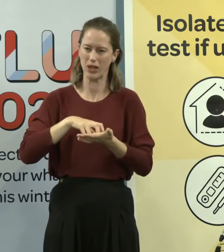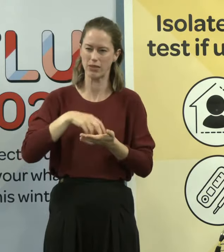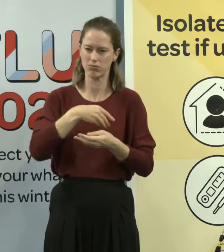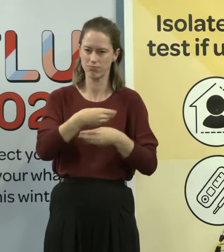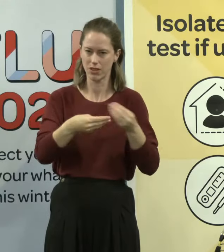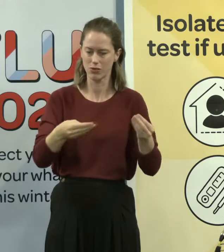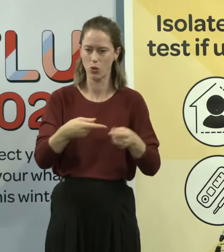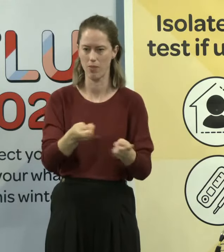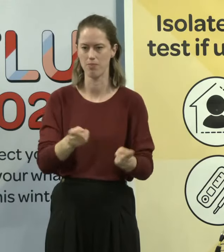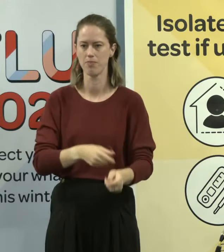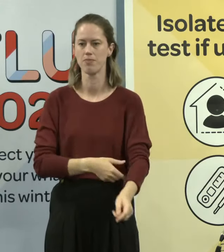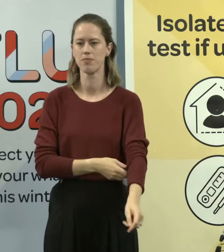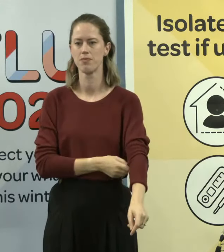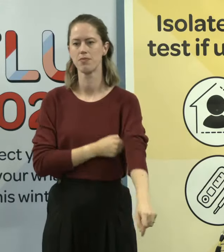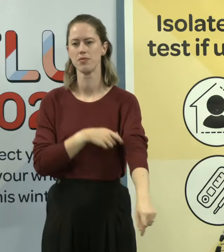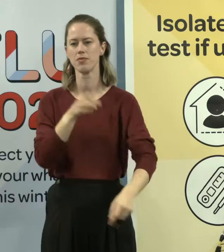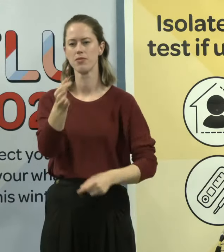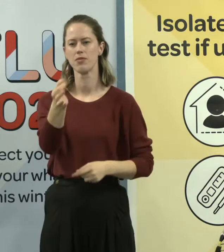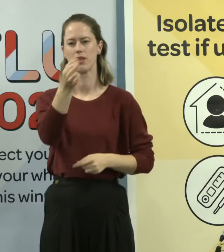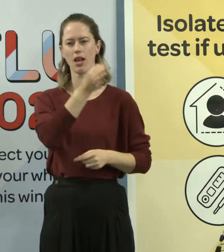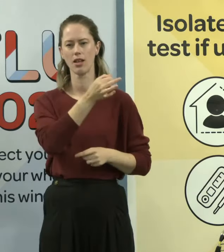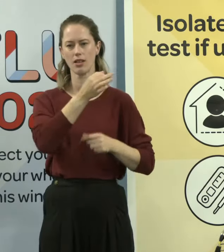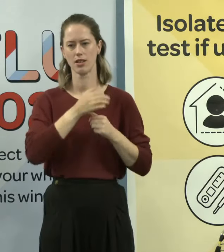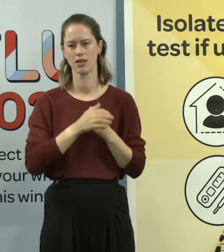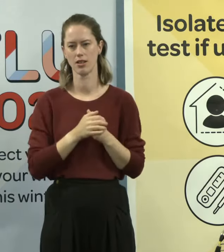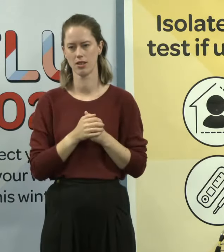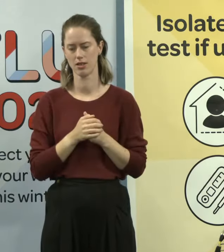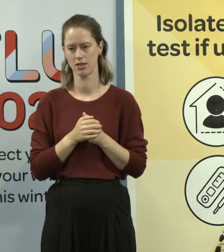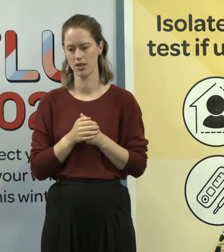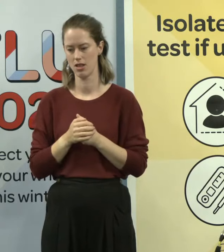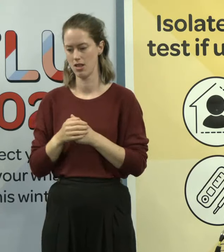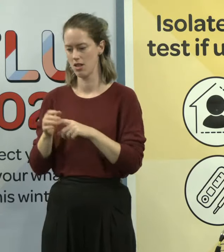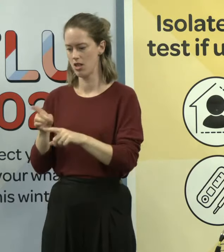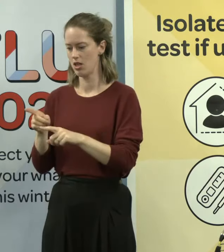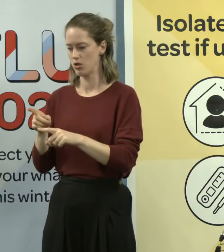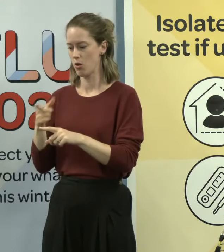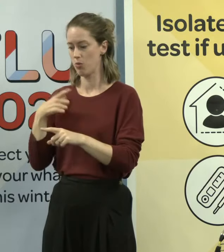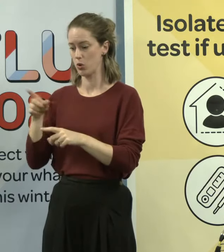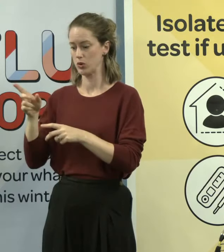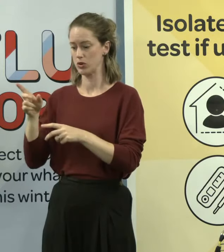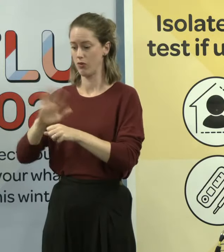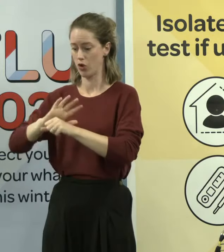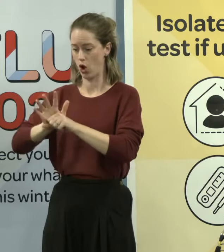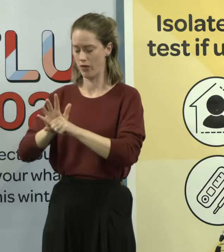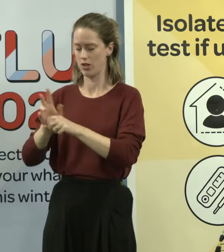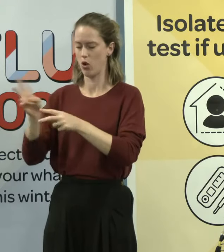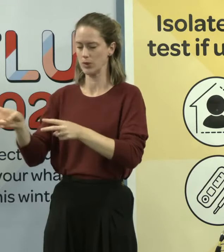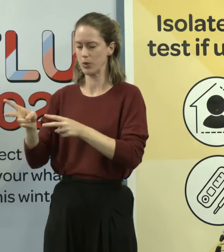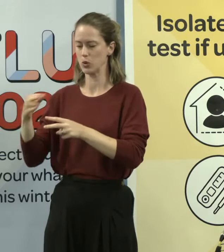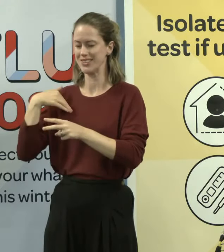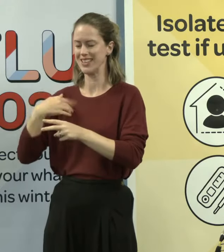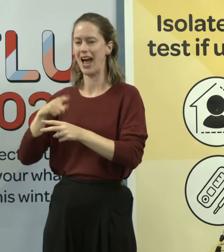mate me te...